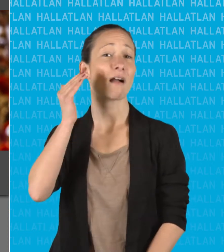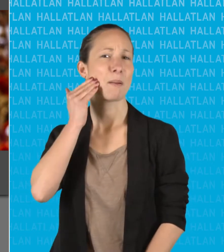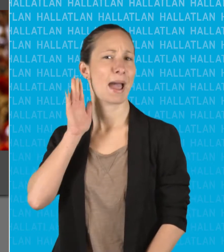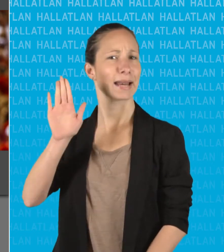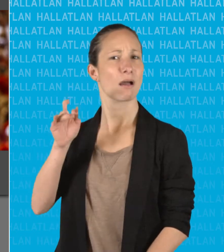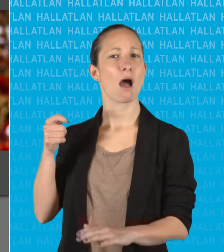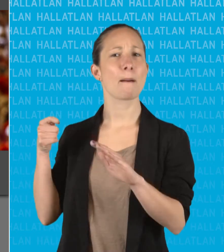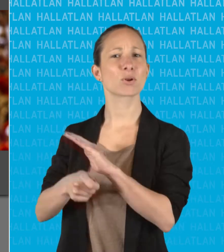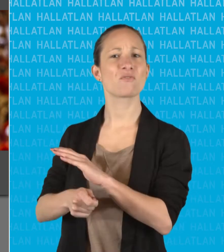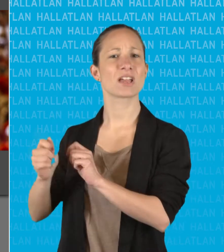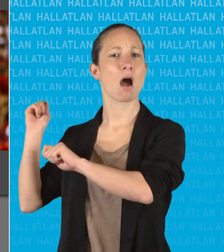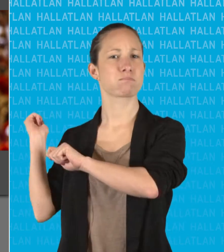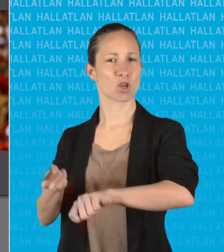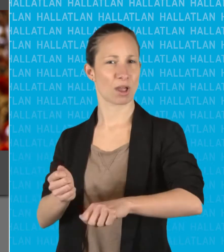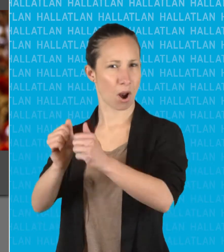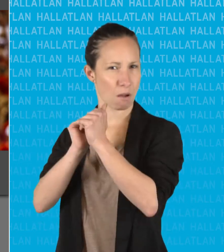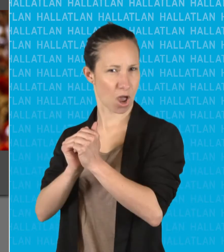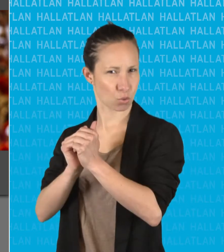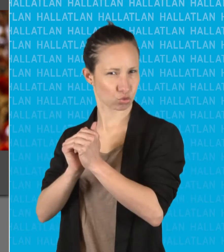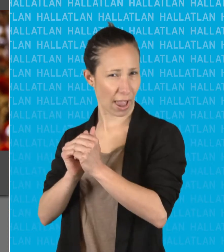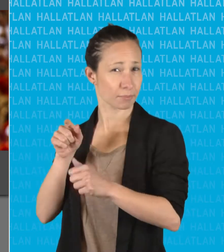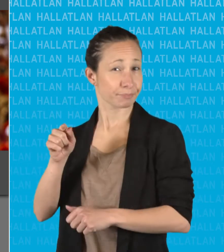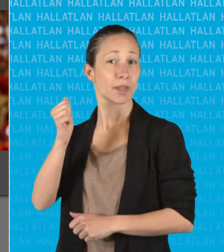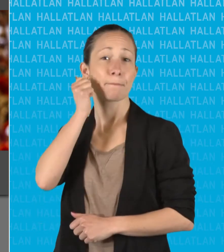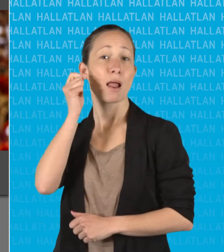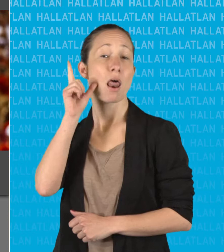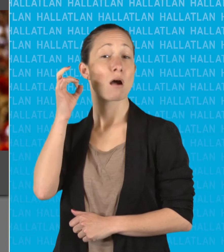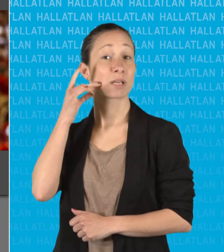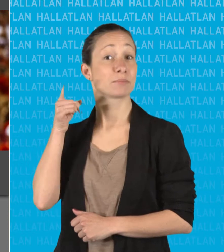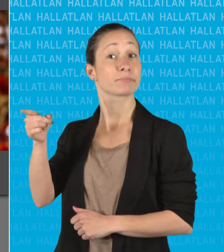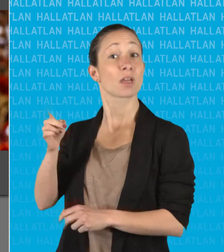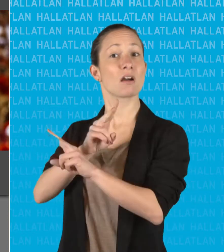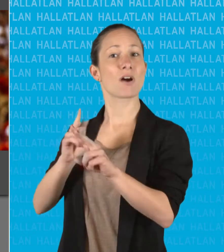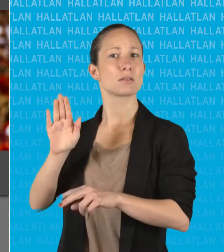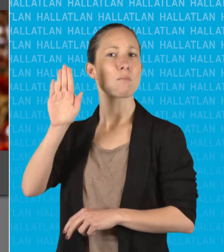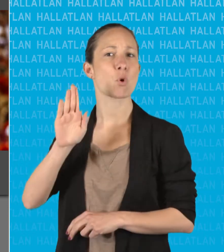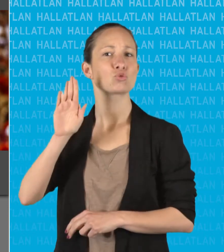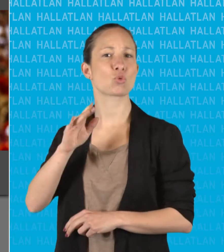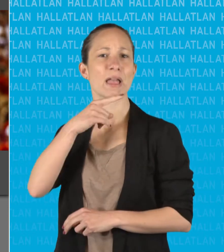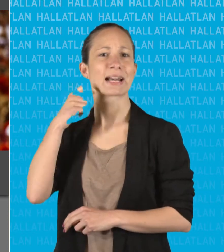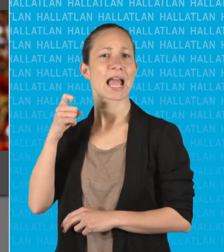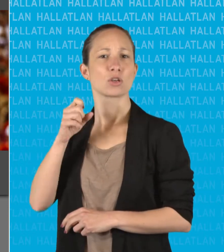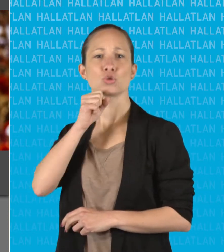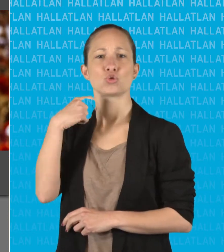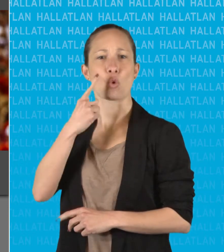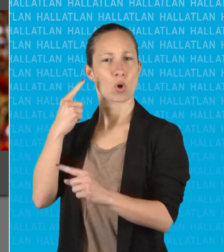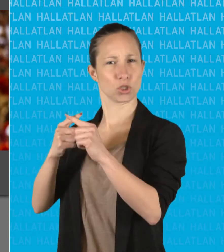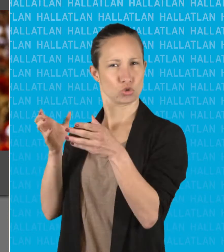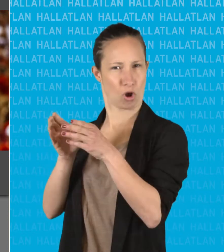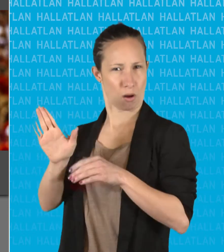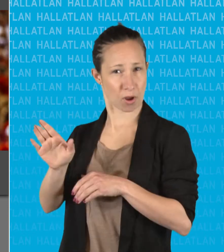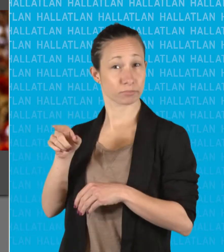Az észak-amerikai profi baseball-bajnokságban (MLB) szereplő Boston Red Sox csapatával